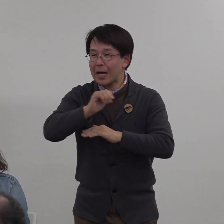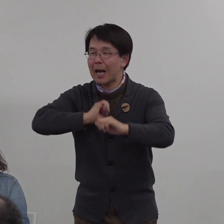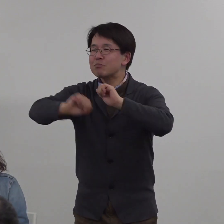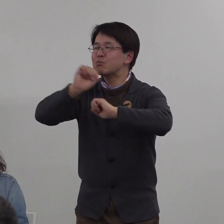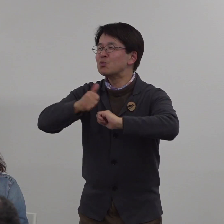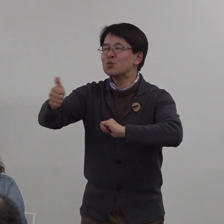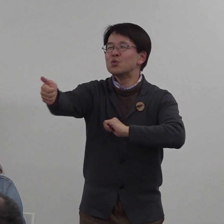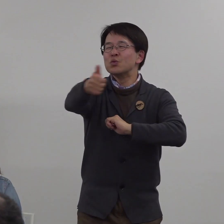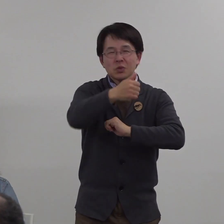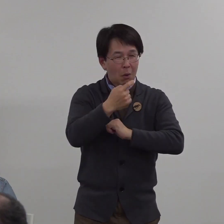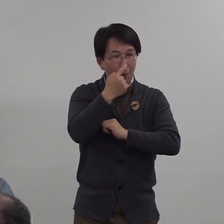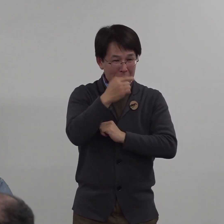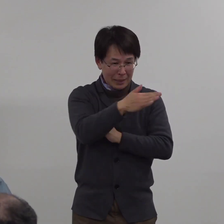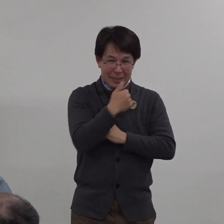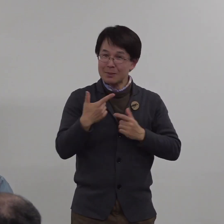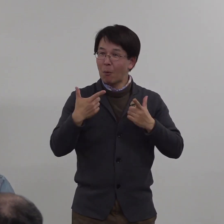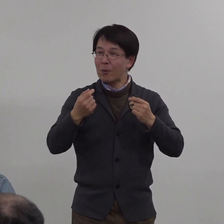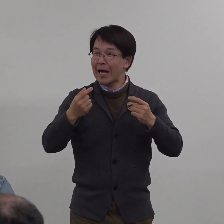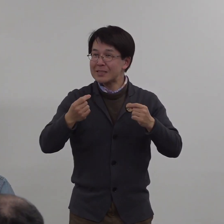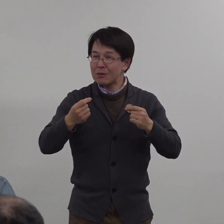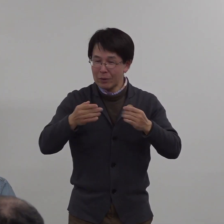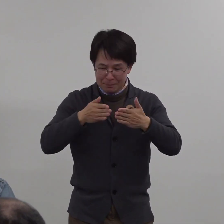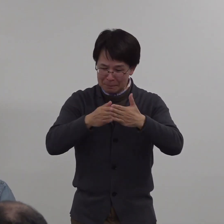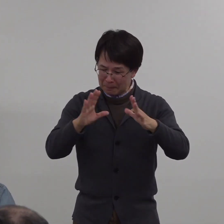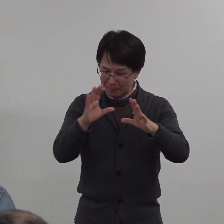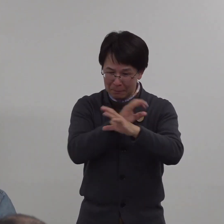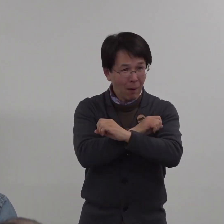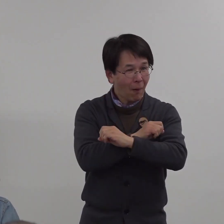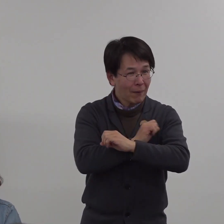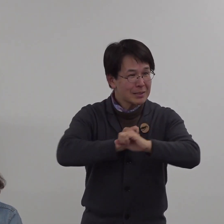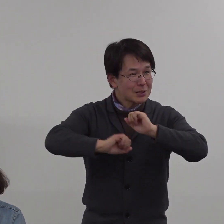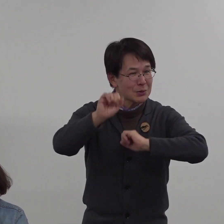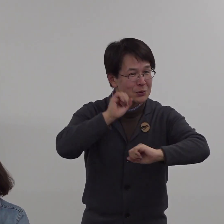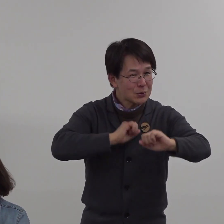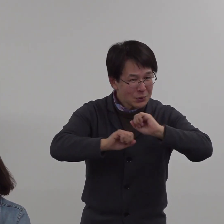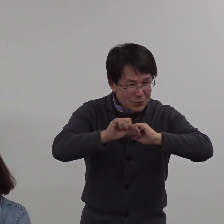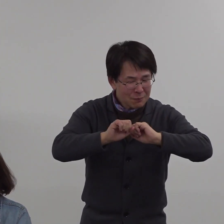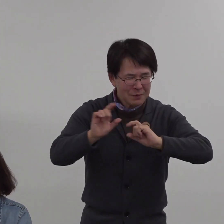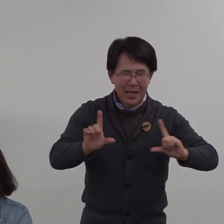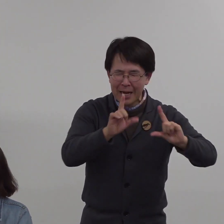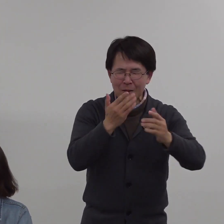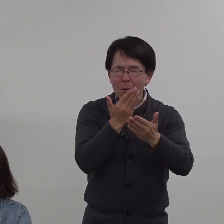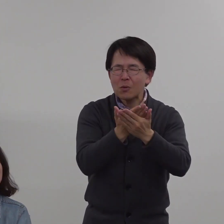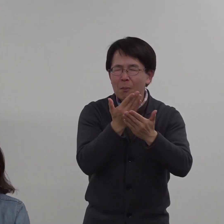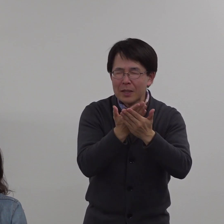私達も同じように自由に出かけたいなと思って補助犬との生活を選んだ